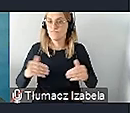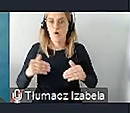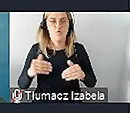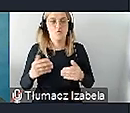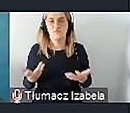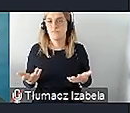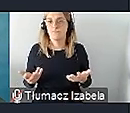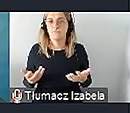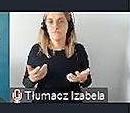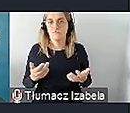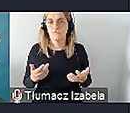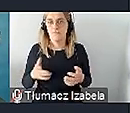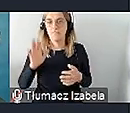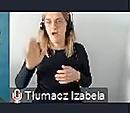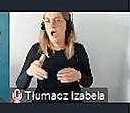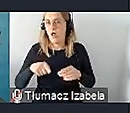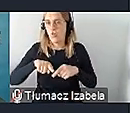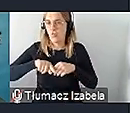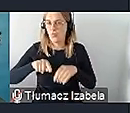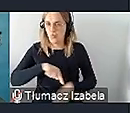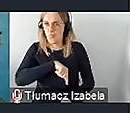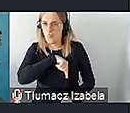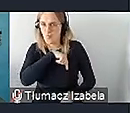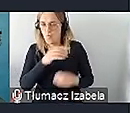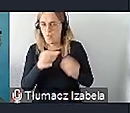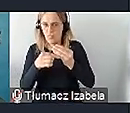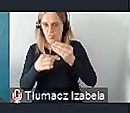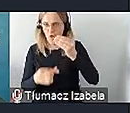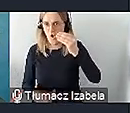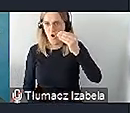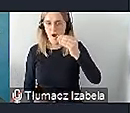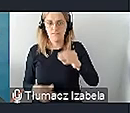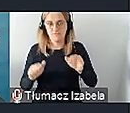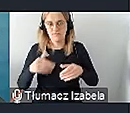Żyrafa ma raczej długie nogi i możemy sobie wyobrazić, że gdzieś biegnie,